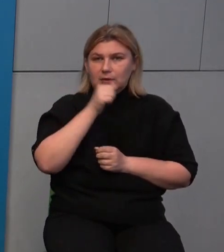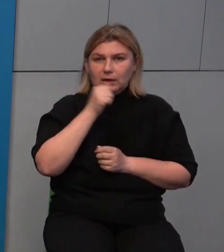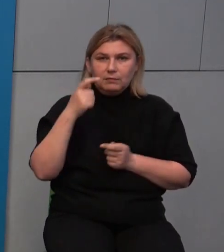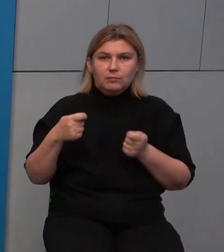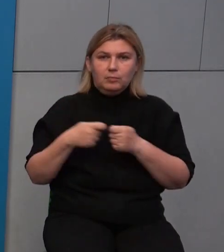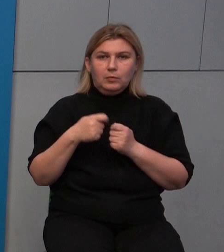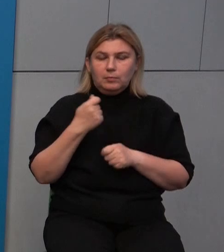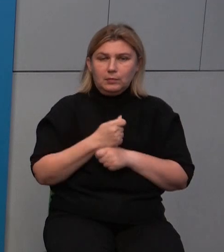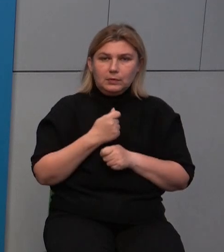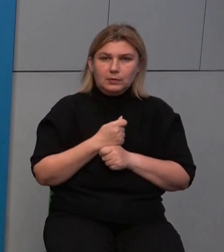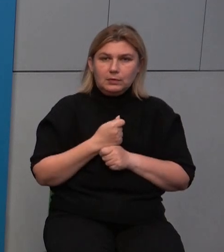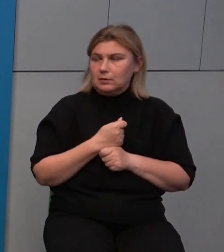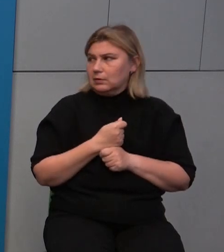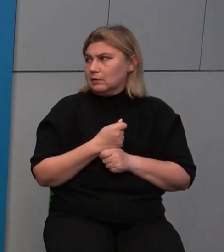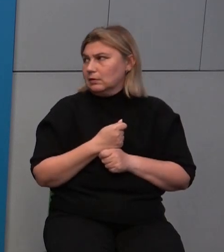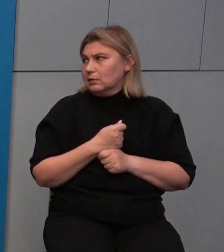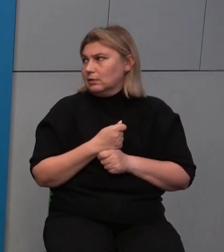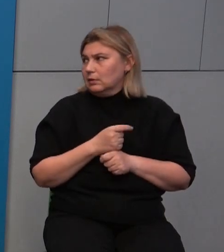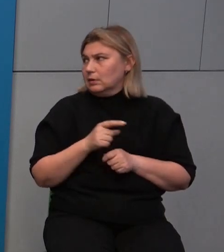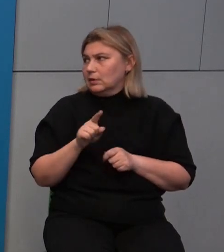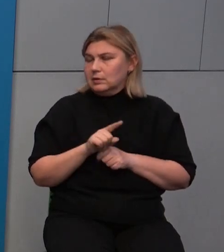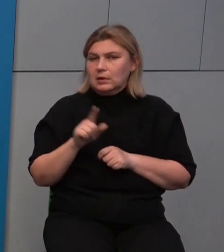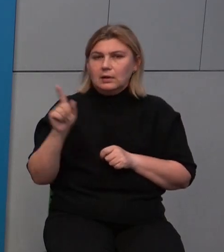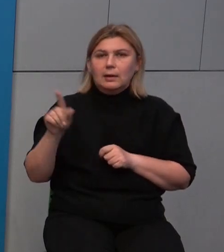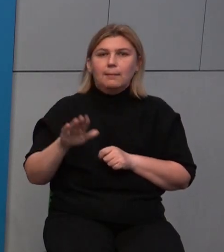I to zelektryzowało również tych prawicowych